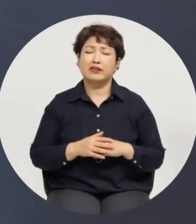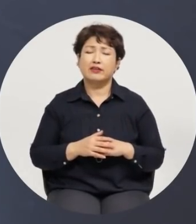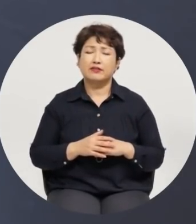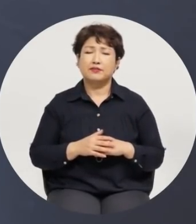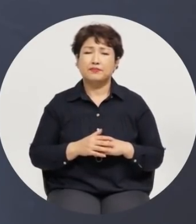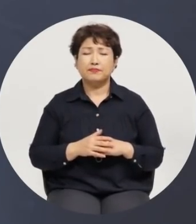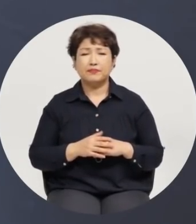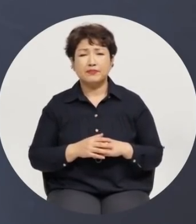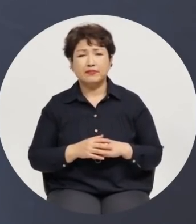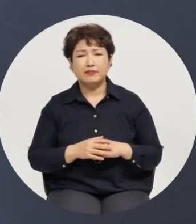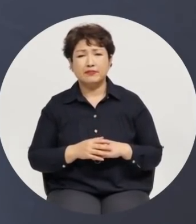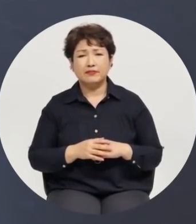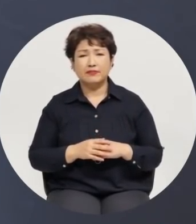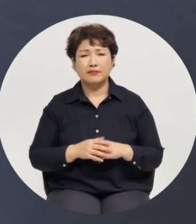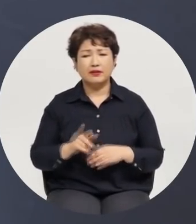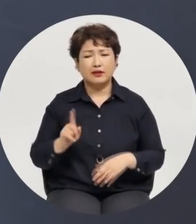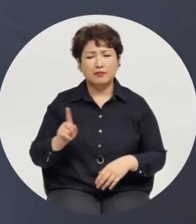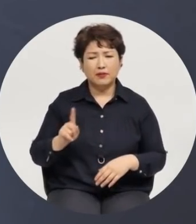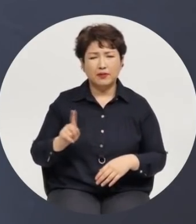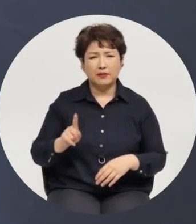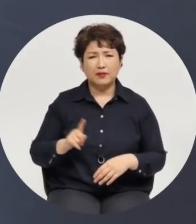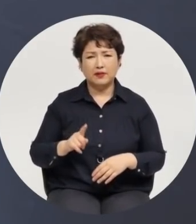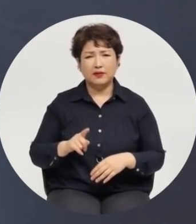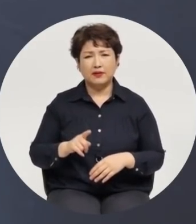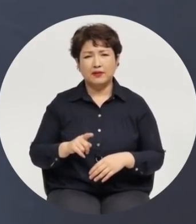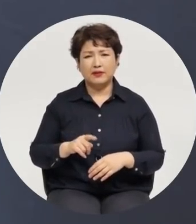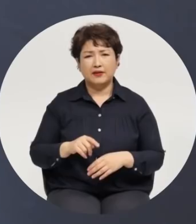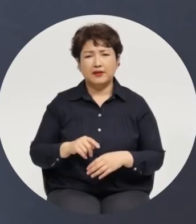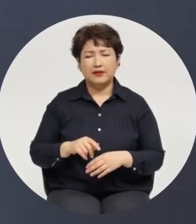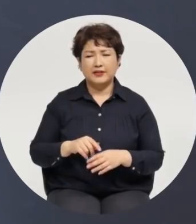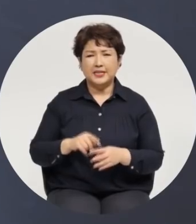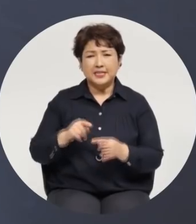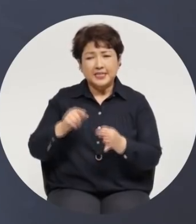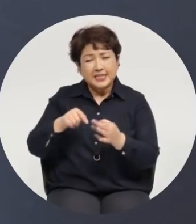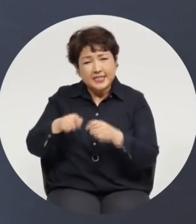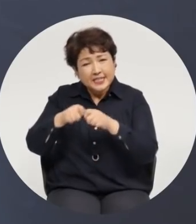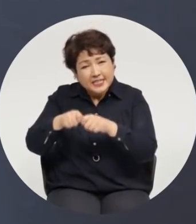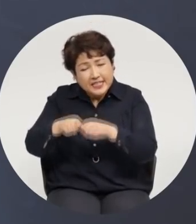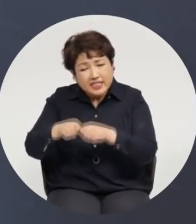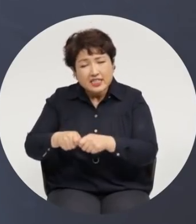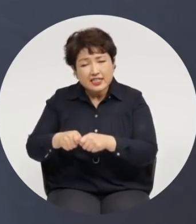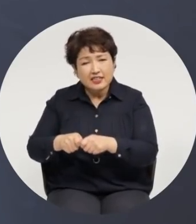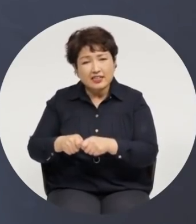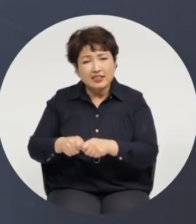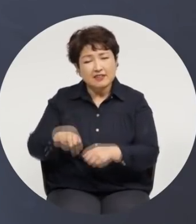거기에 자꾸 하나하나 시비하면